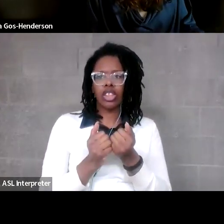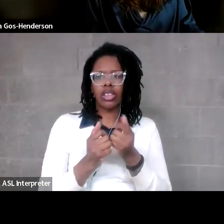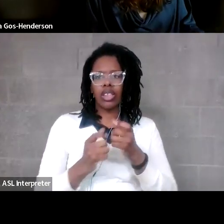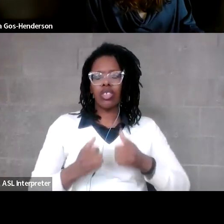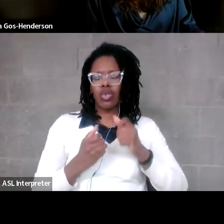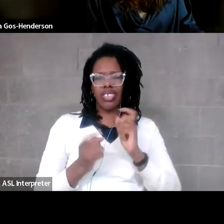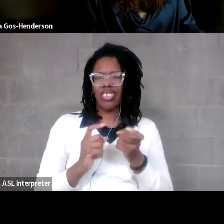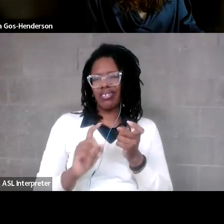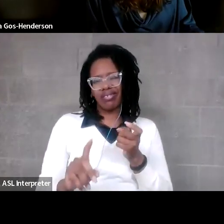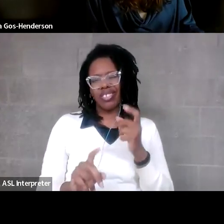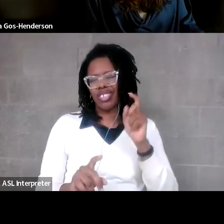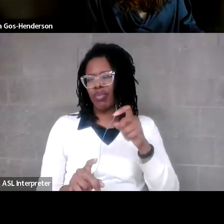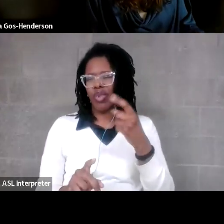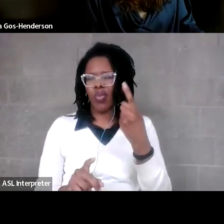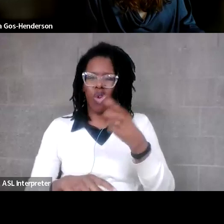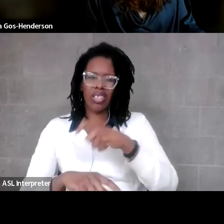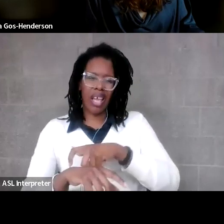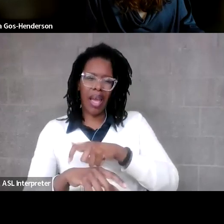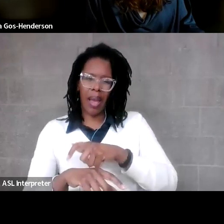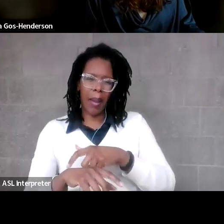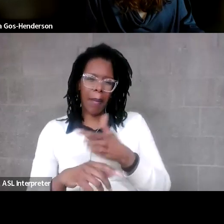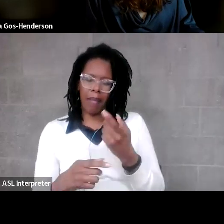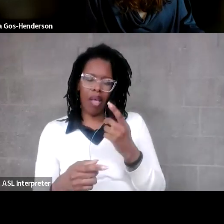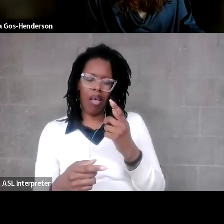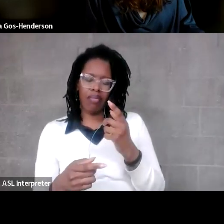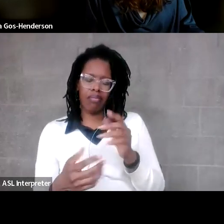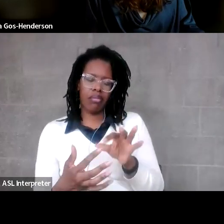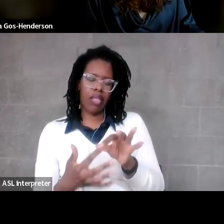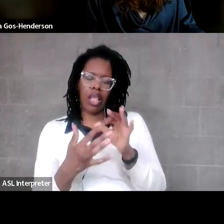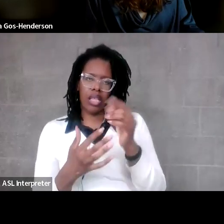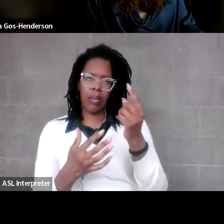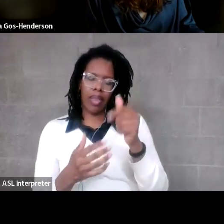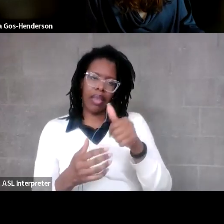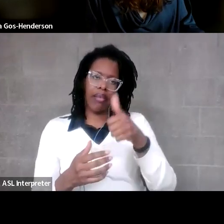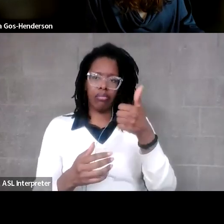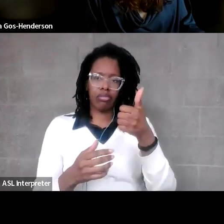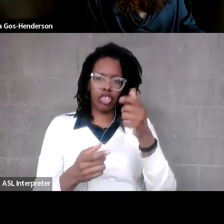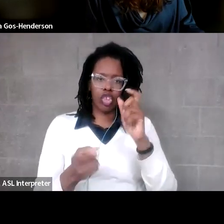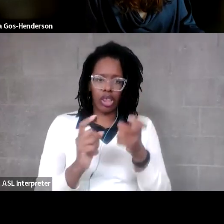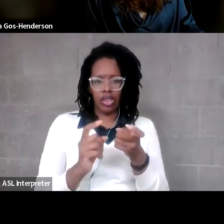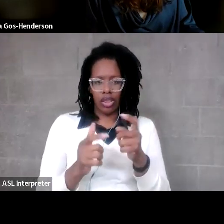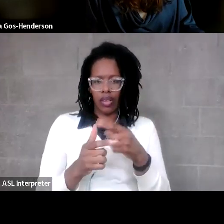una sola vez, a menos que algo así cambie. Tendrías que volver a aplicar de esa manera.